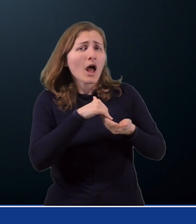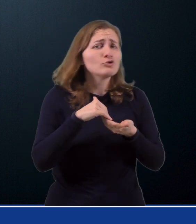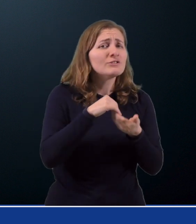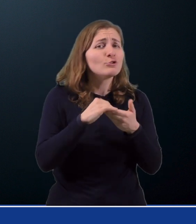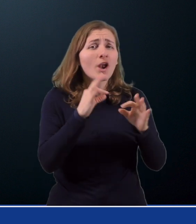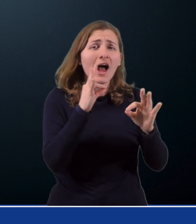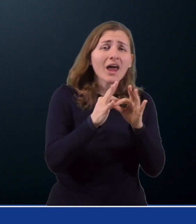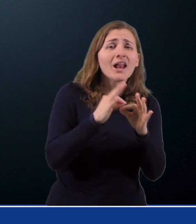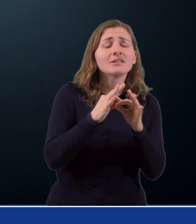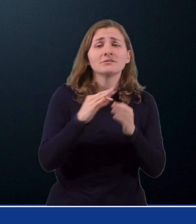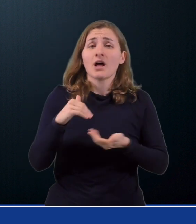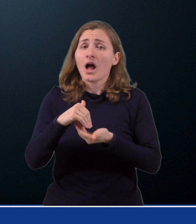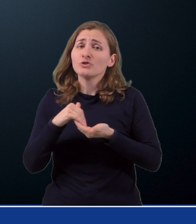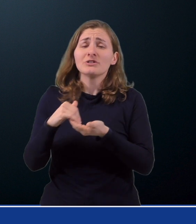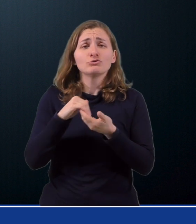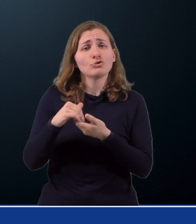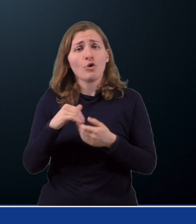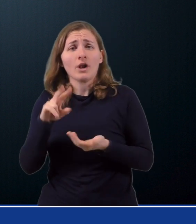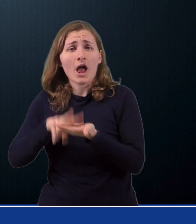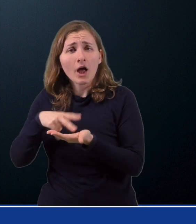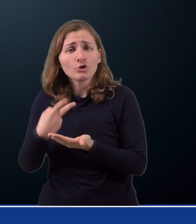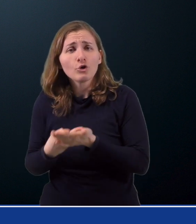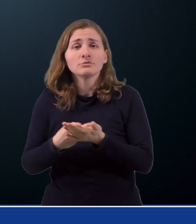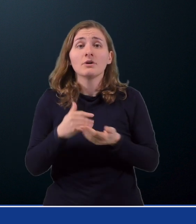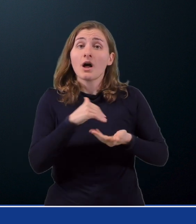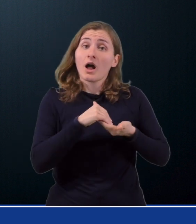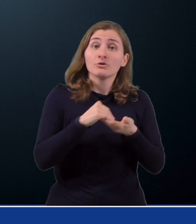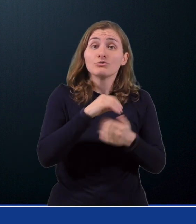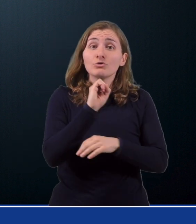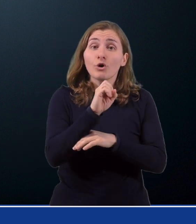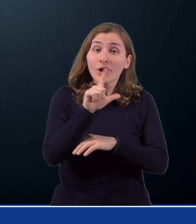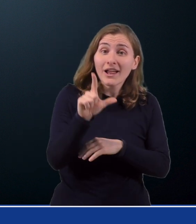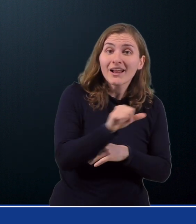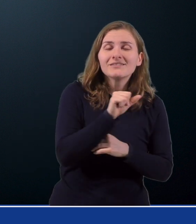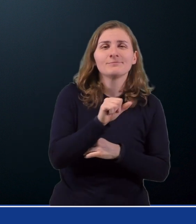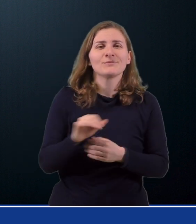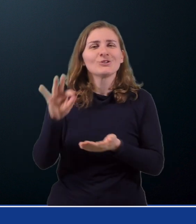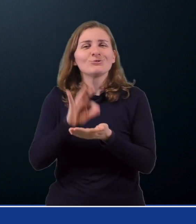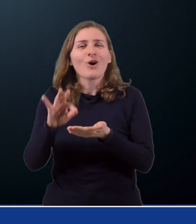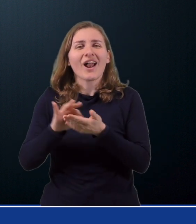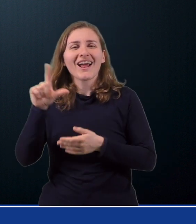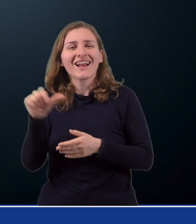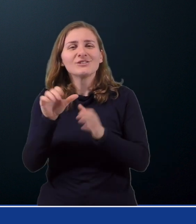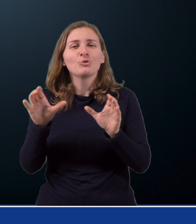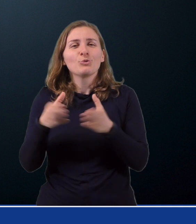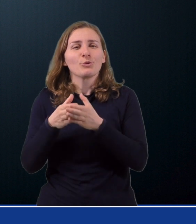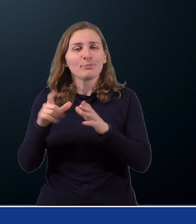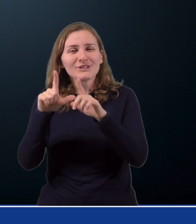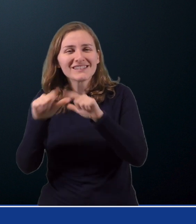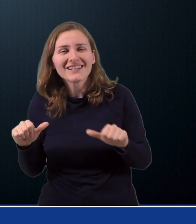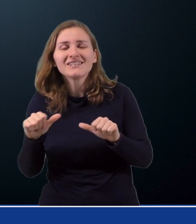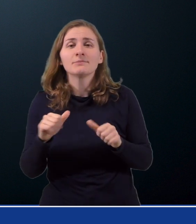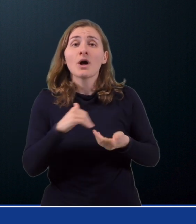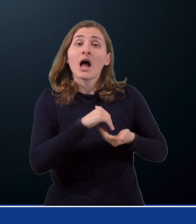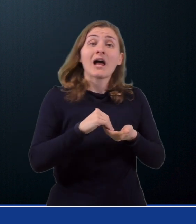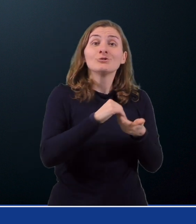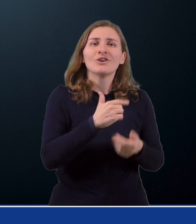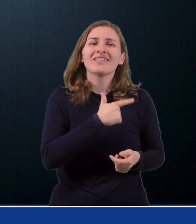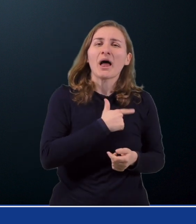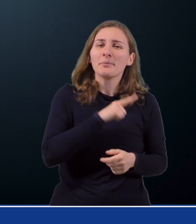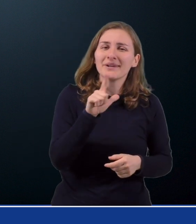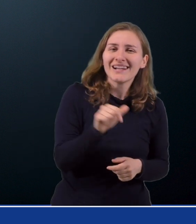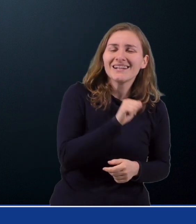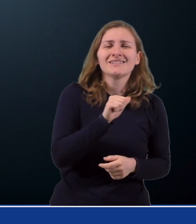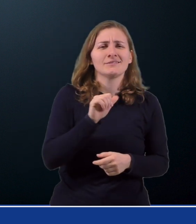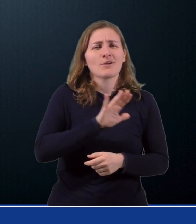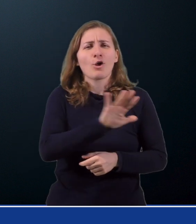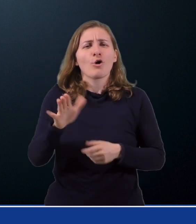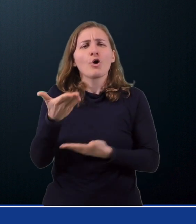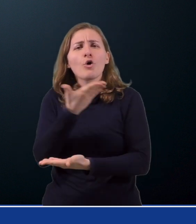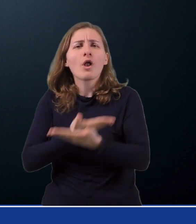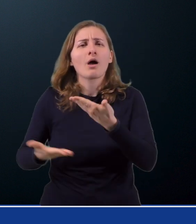l’Associazione Anilis, l’Associazione Anios, l’Associazione DocLis, la Scuola di LIS “Gruppo SILIS”, l’Associazione T’Amilis per la fattiva